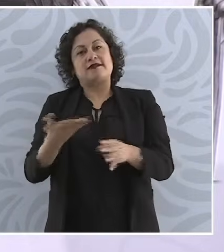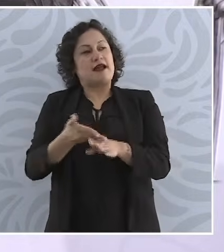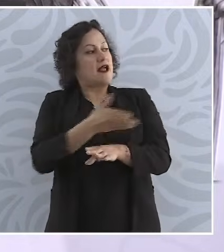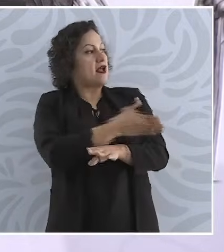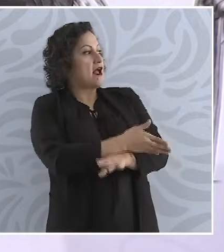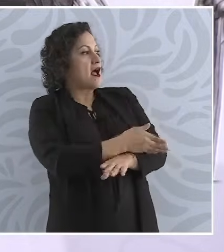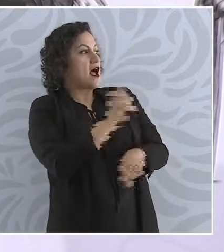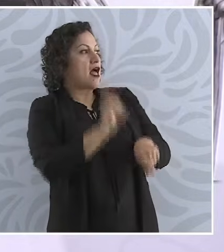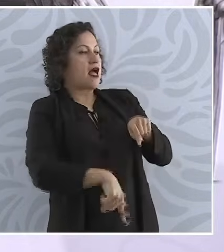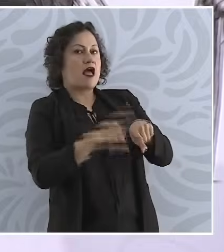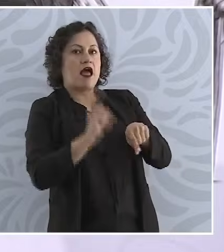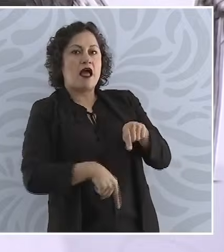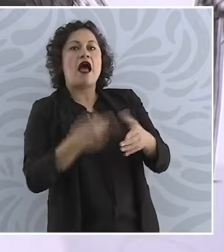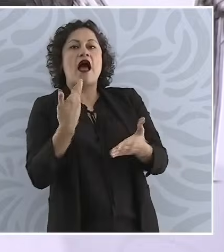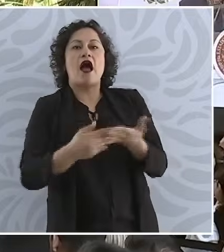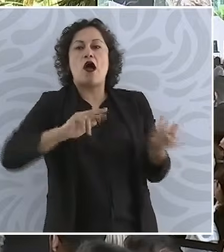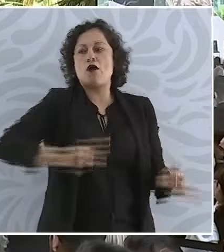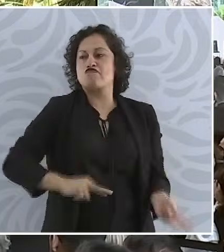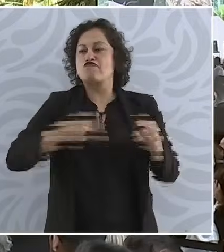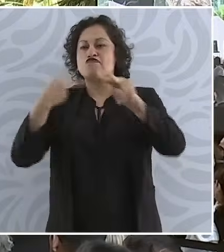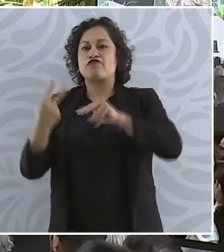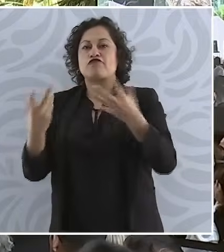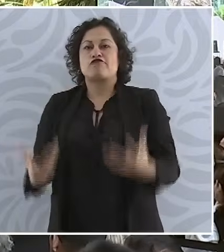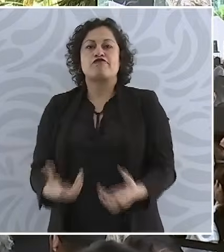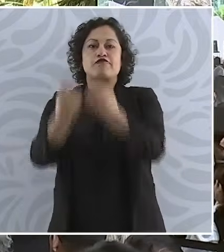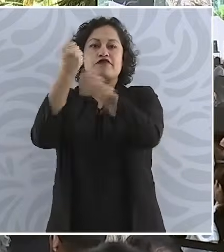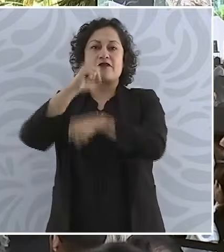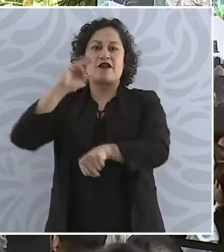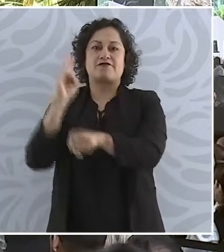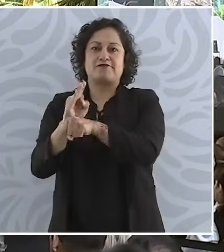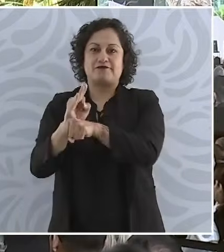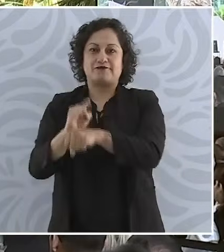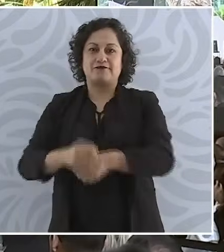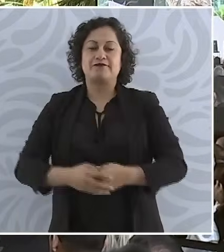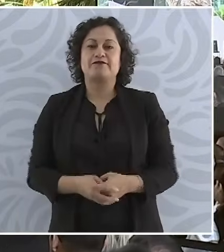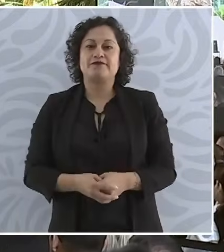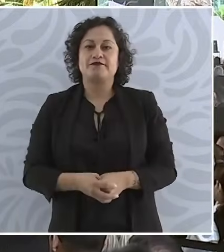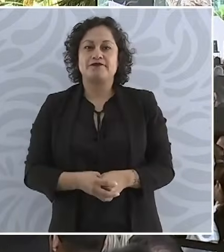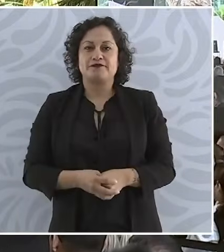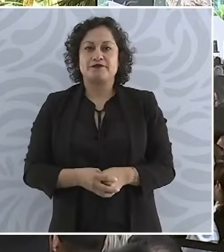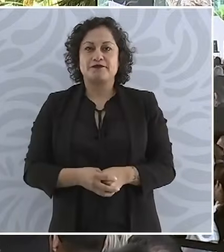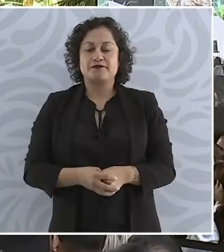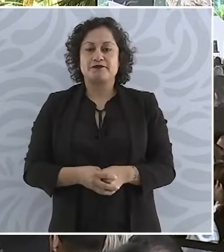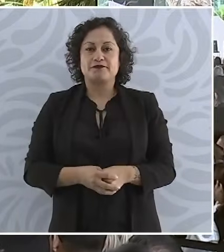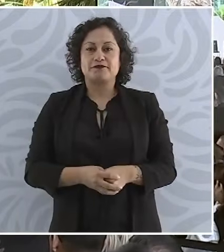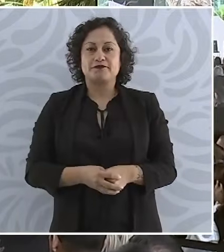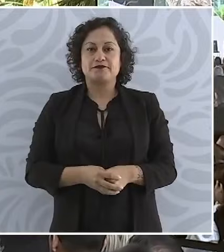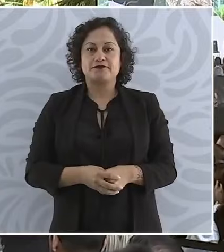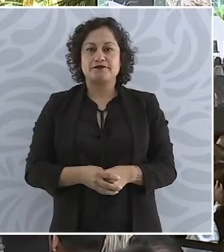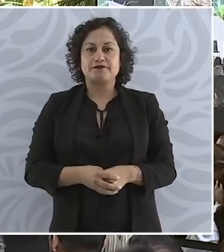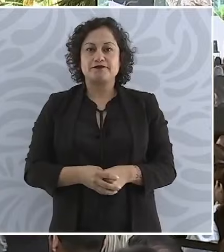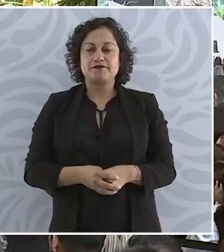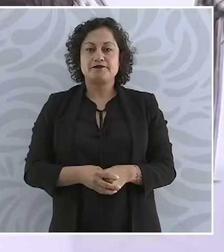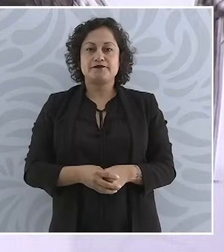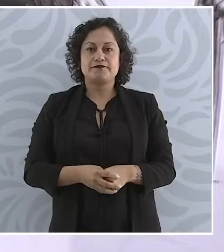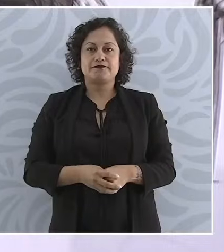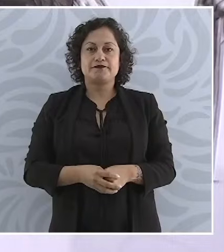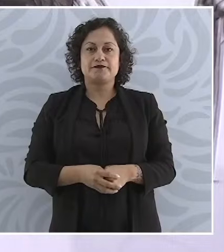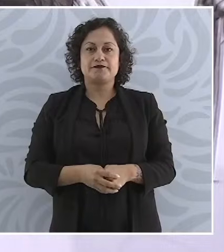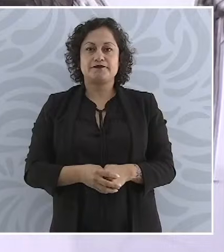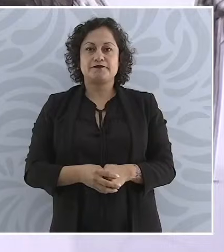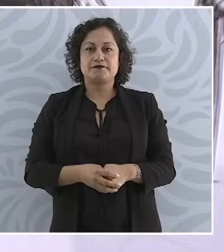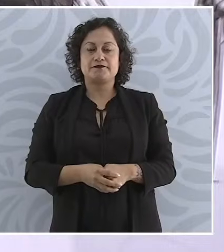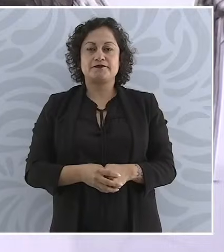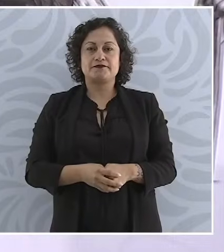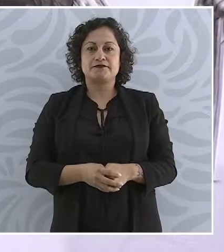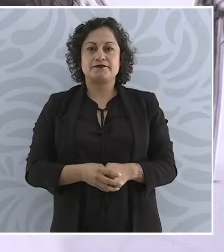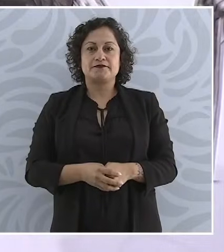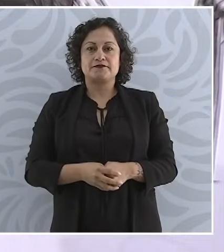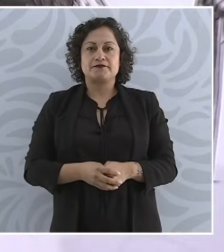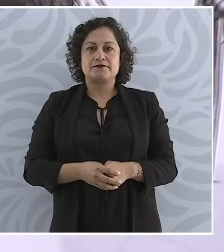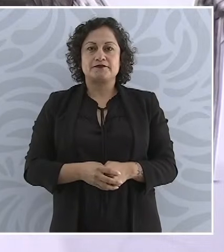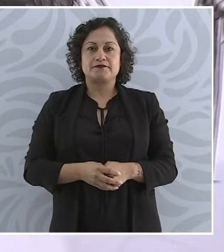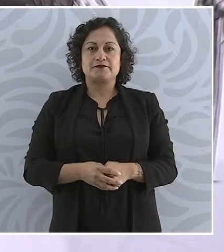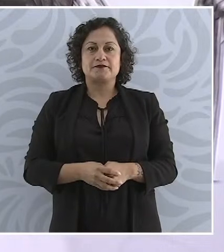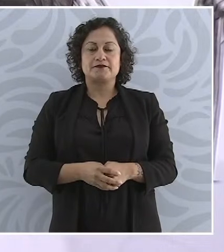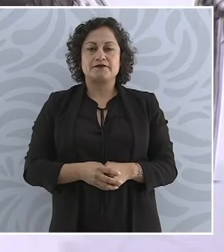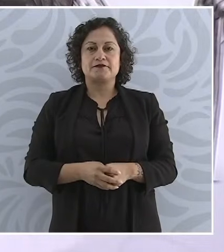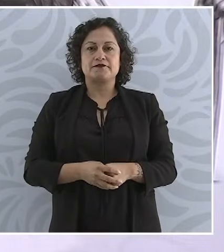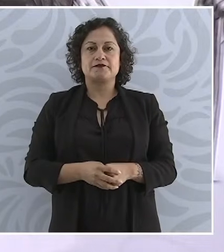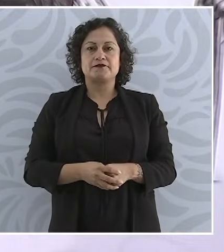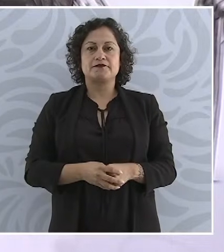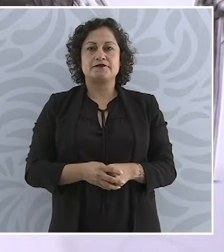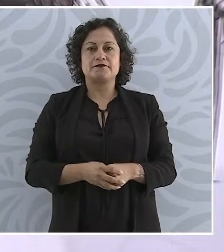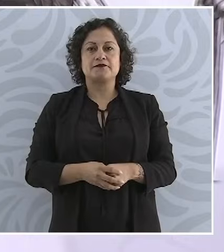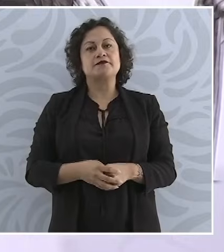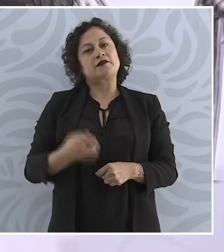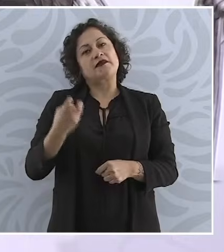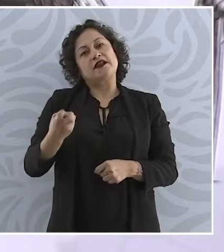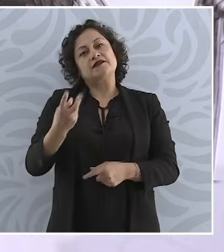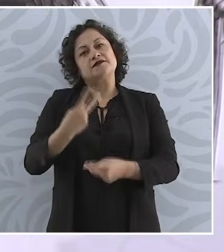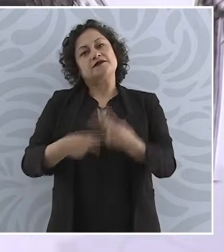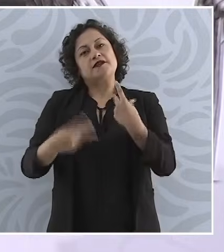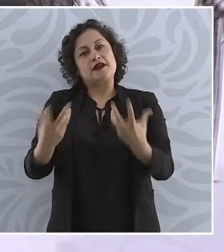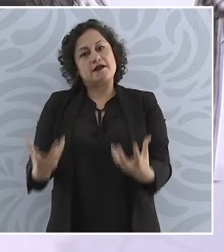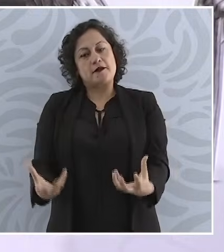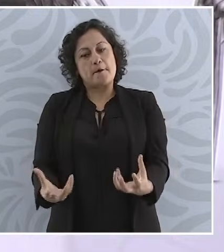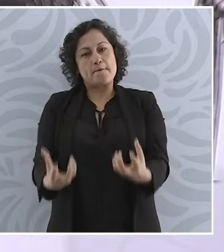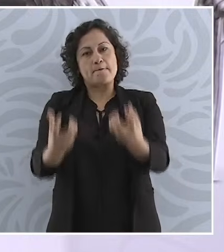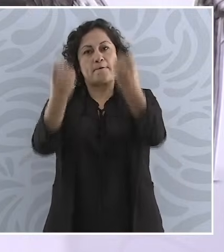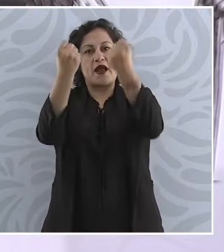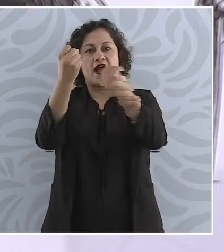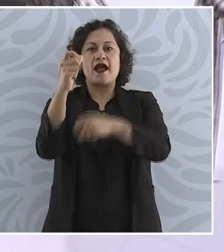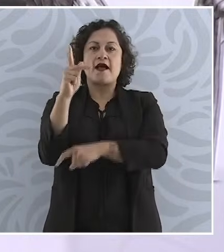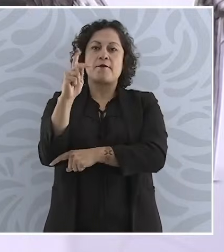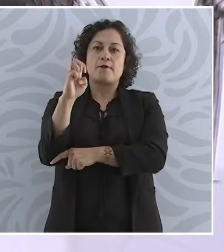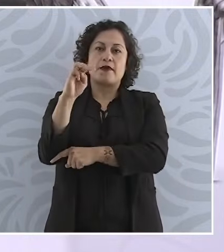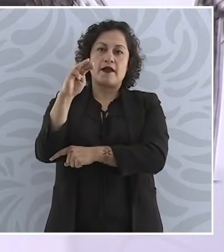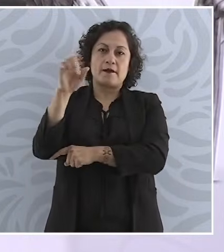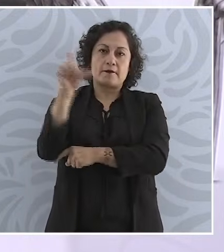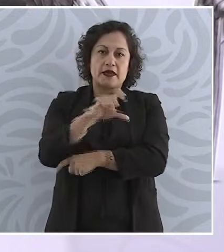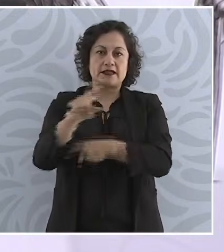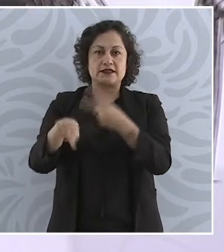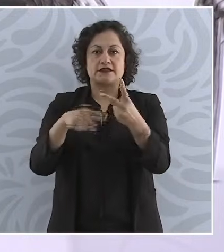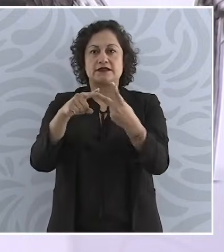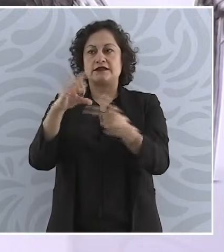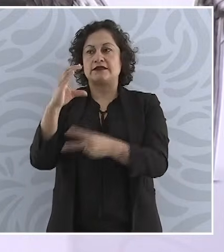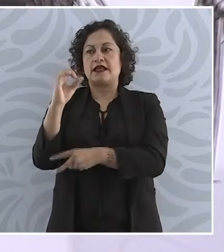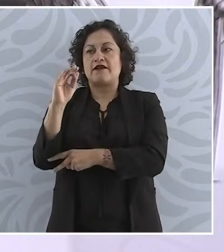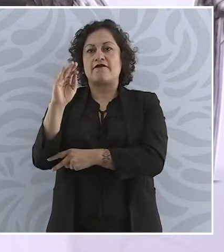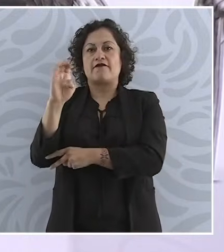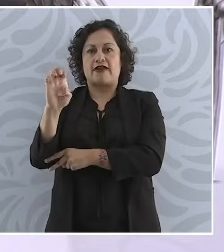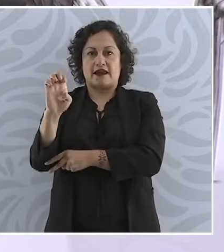2013 y la recuperación de pex com tricidad como empresas del pueblo